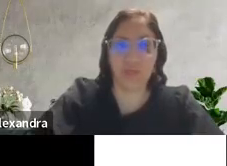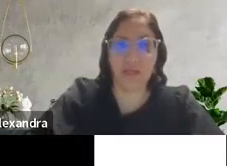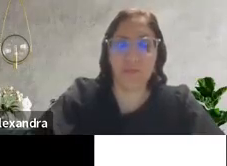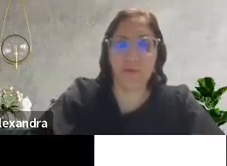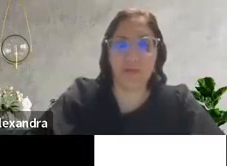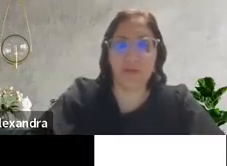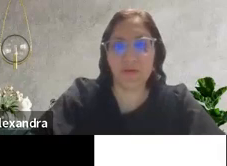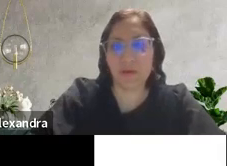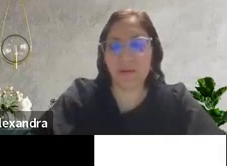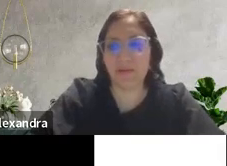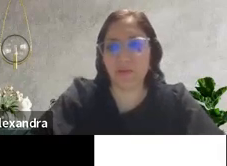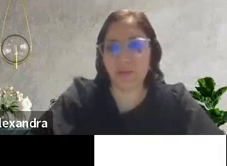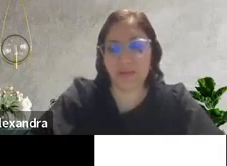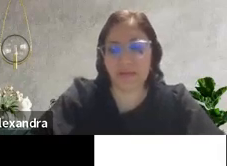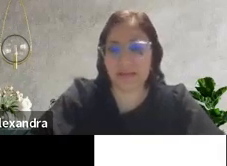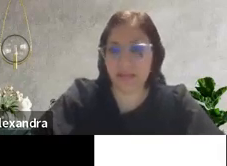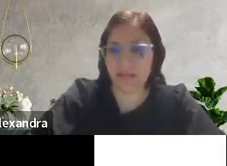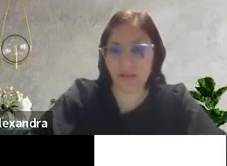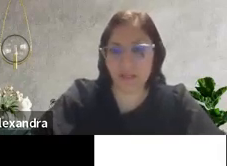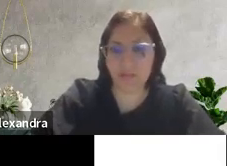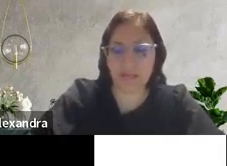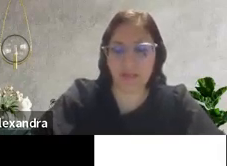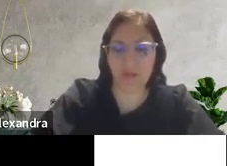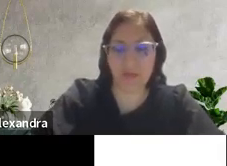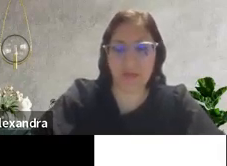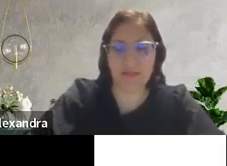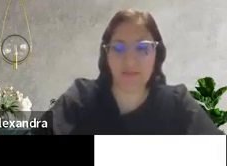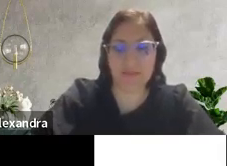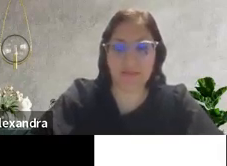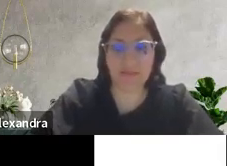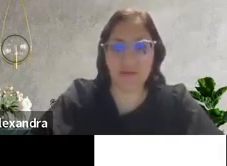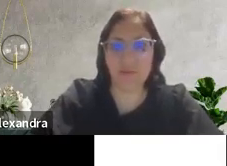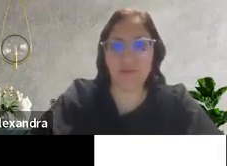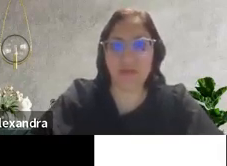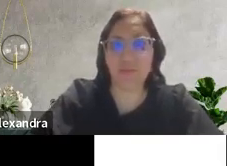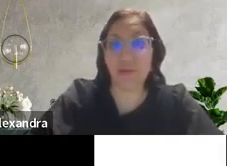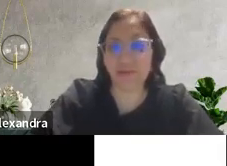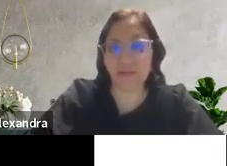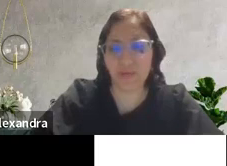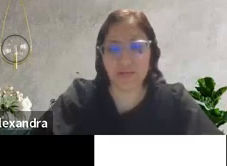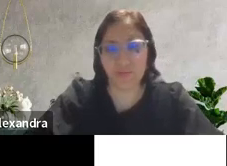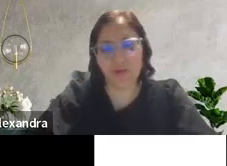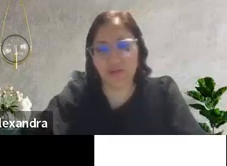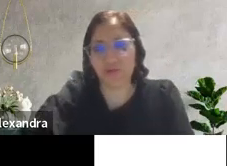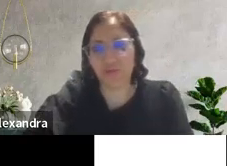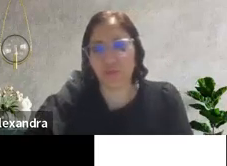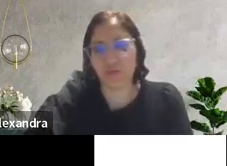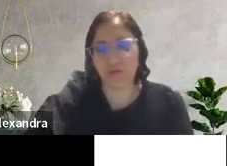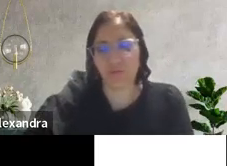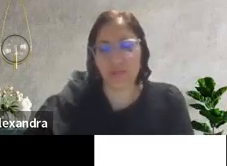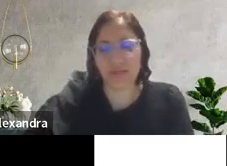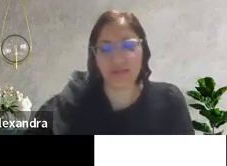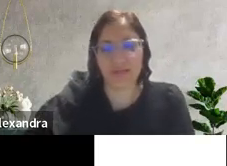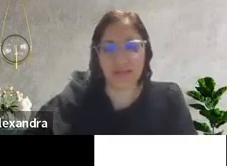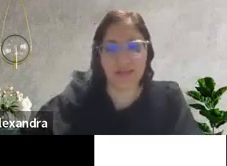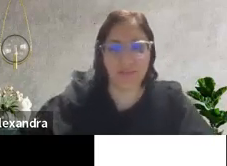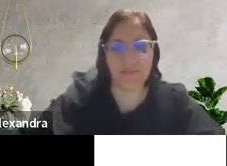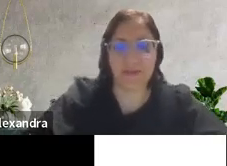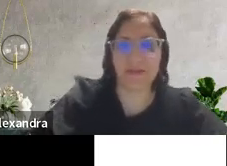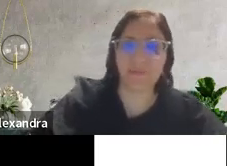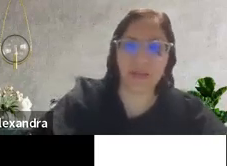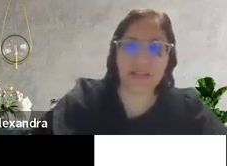Sí Sí, a través de. Primero, les voy a hablar de la agenda. Lo que tenemos agendado para esta presentación.